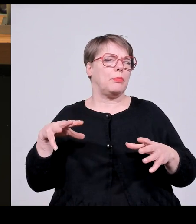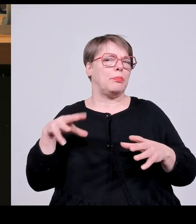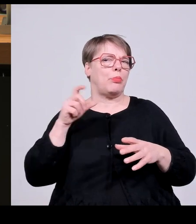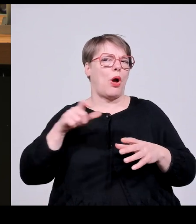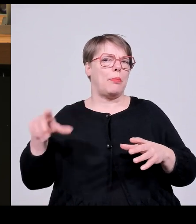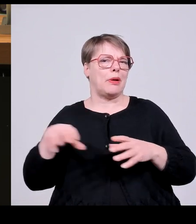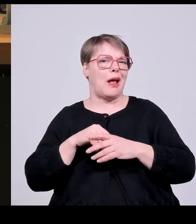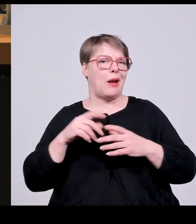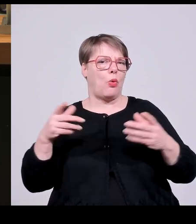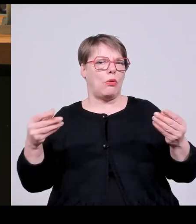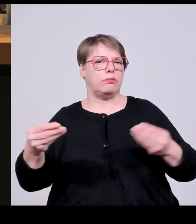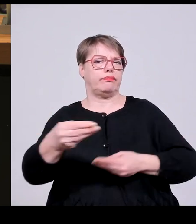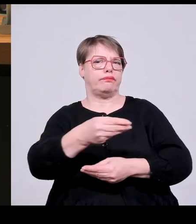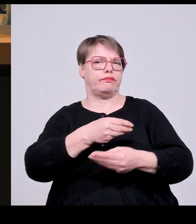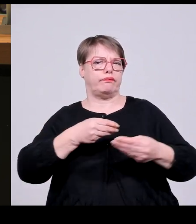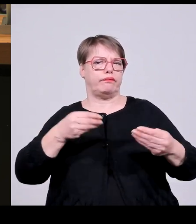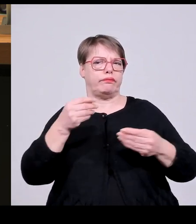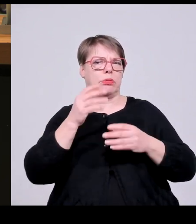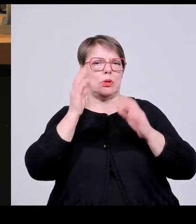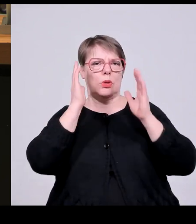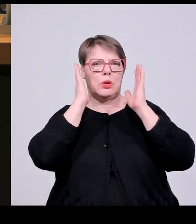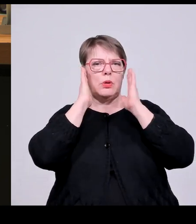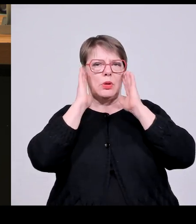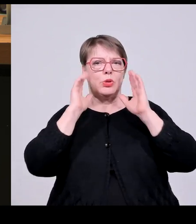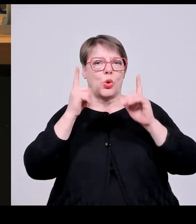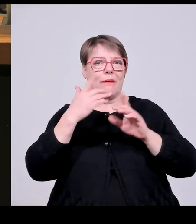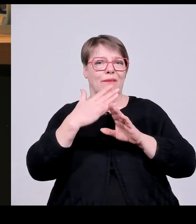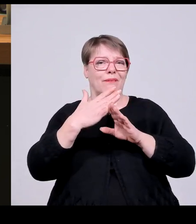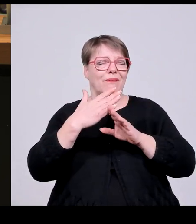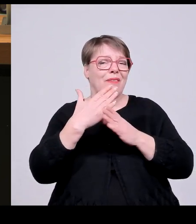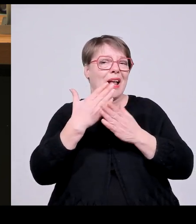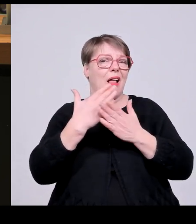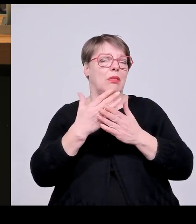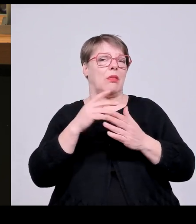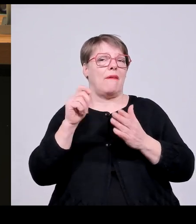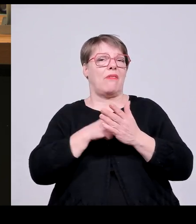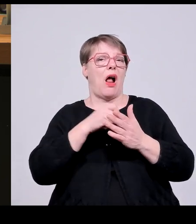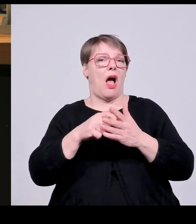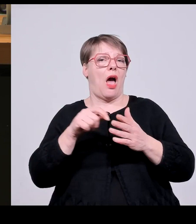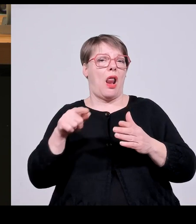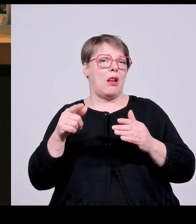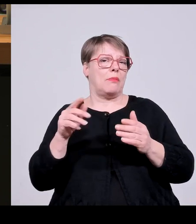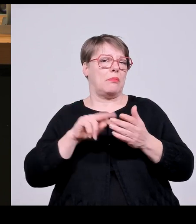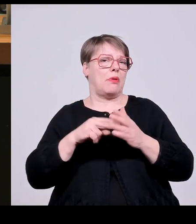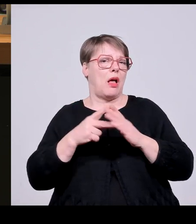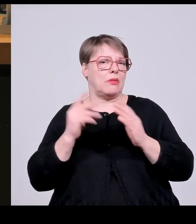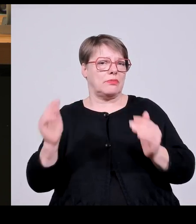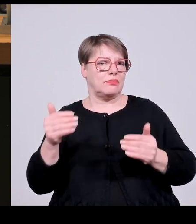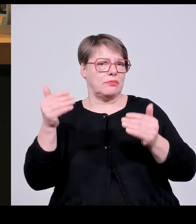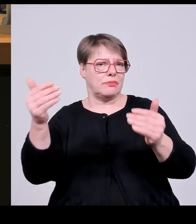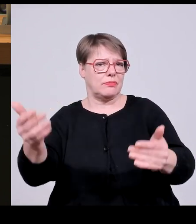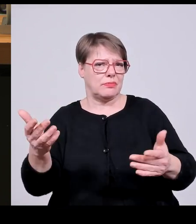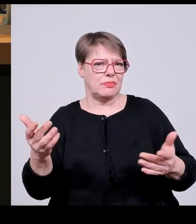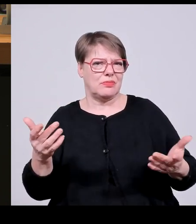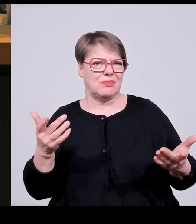Bedauerlicherweise muss ich jetzt doch in Richtung Senator Geisel gucken, Ist die Bauordnungsnovelle hier nicht angekommen im Hohen Haus.